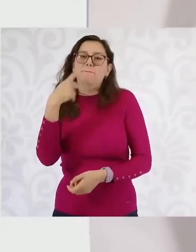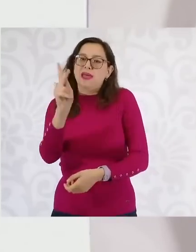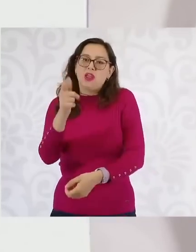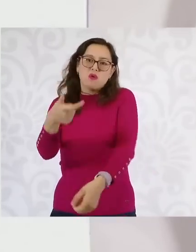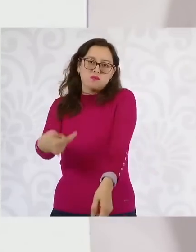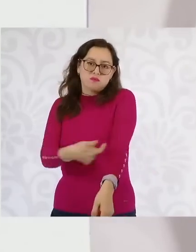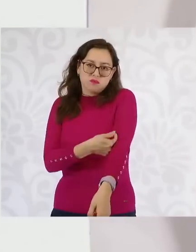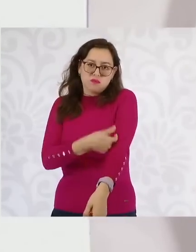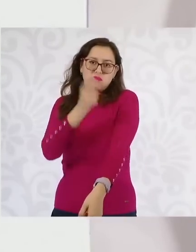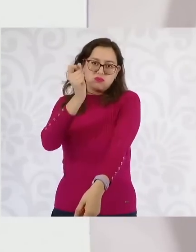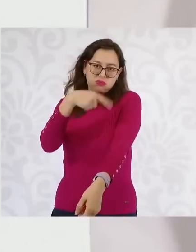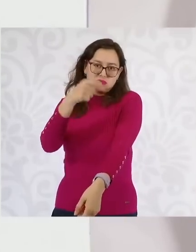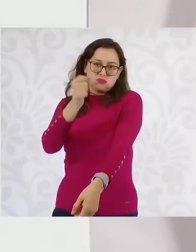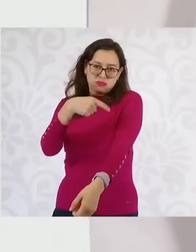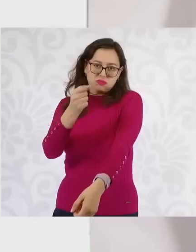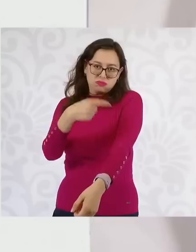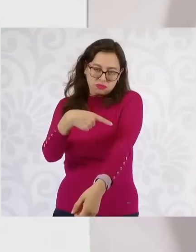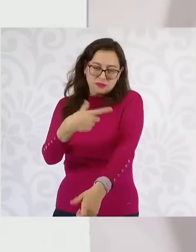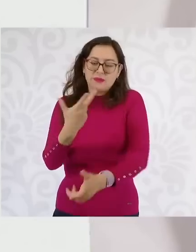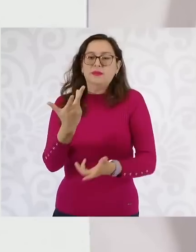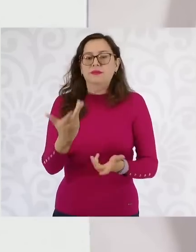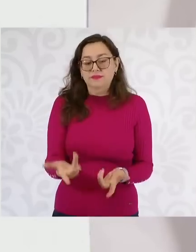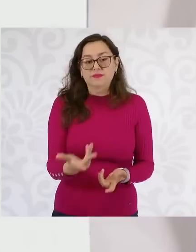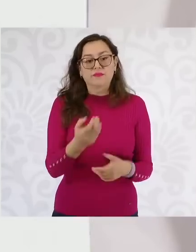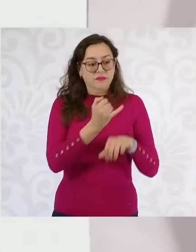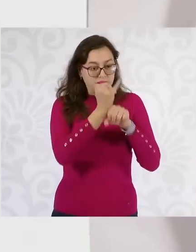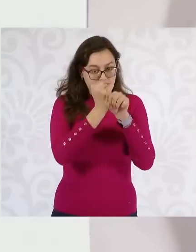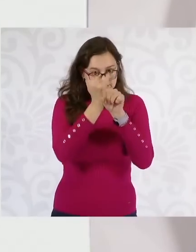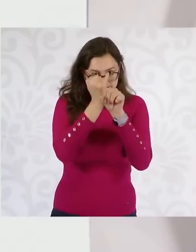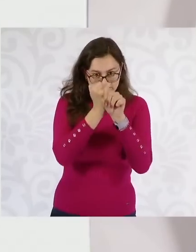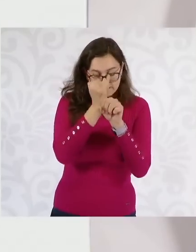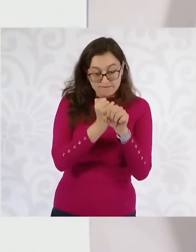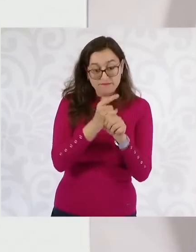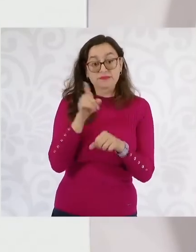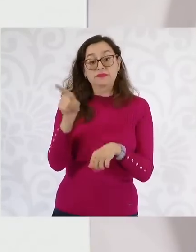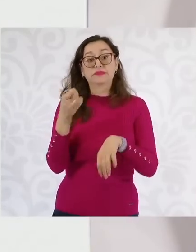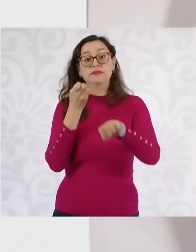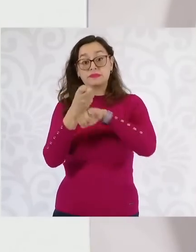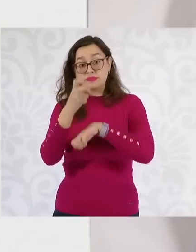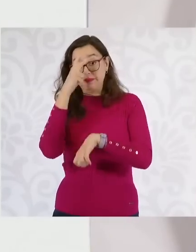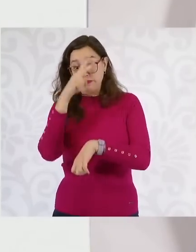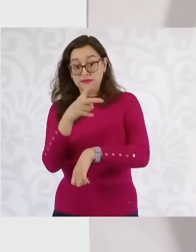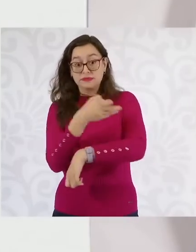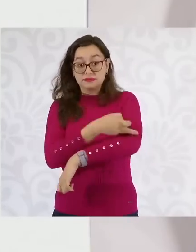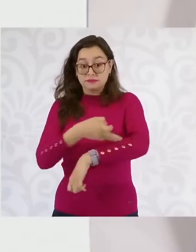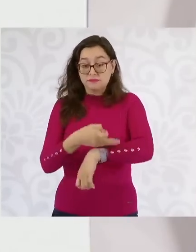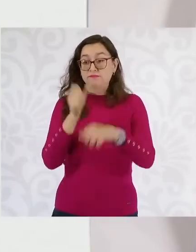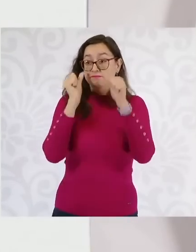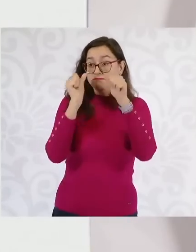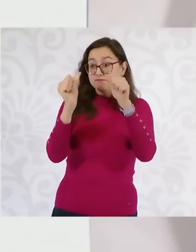las investigaciones el estado de México estuvo atendiendo a las familias y de todas maneras la